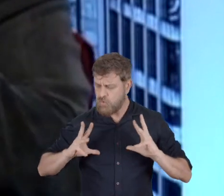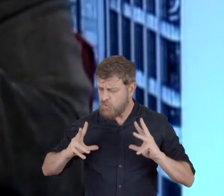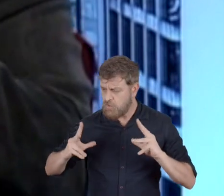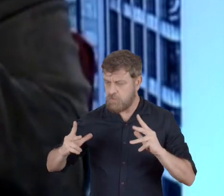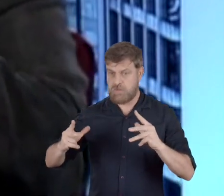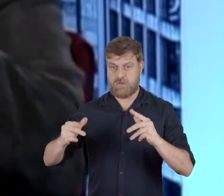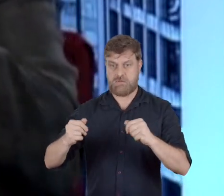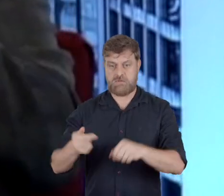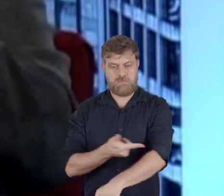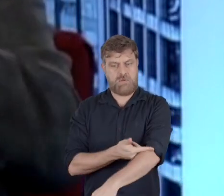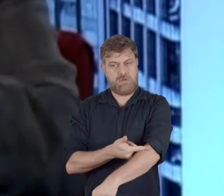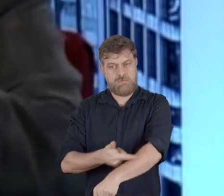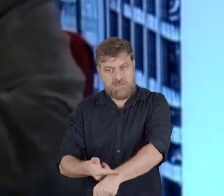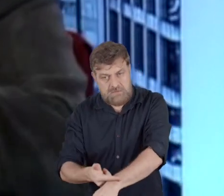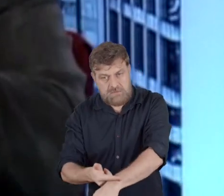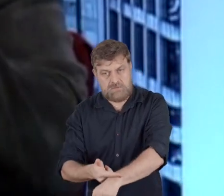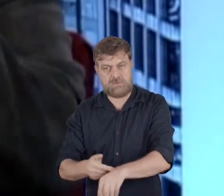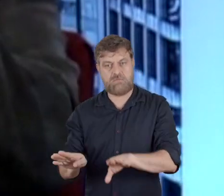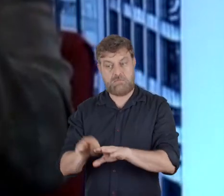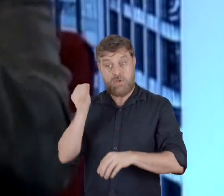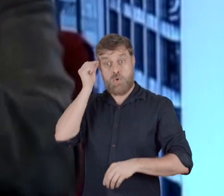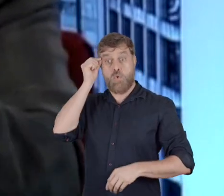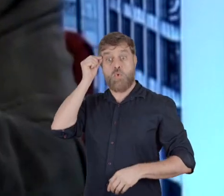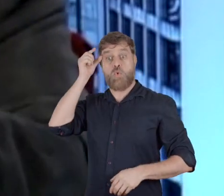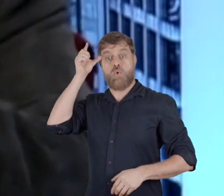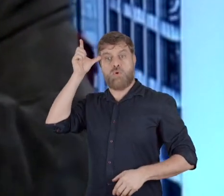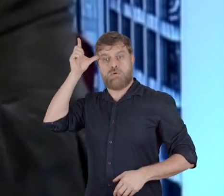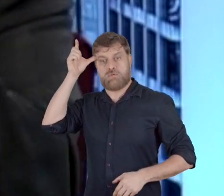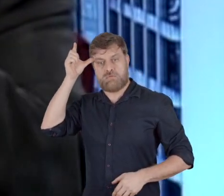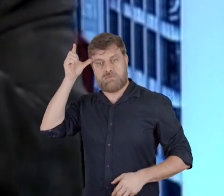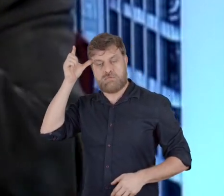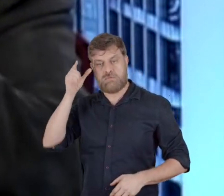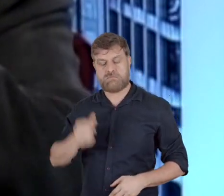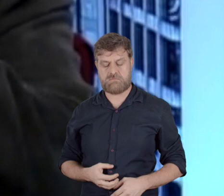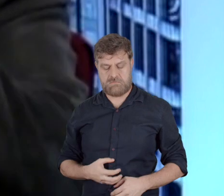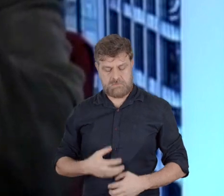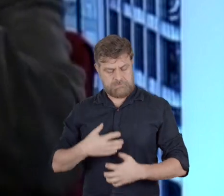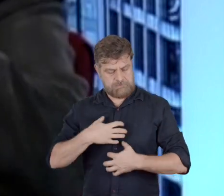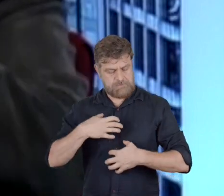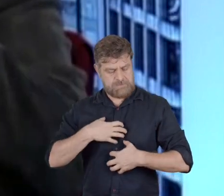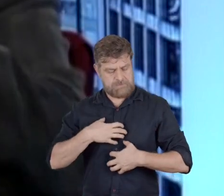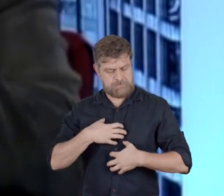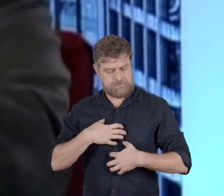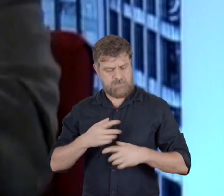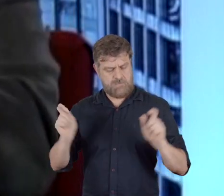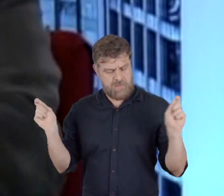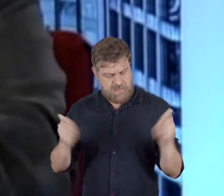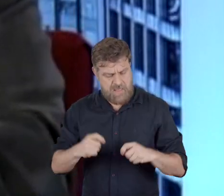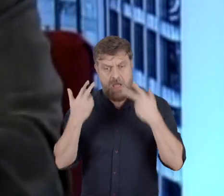por educação, por cultura, consideramos absolutamente normal